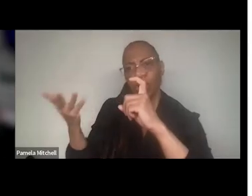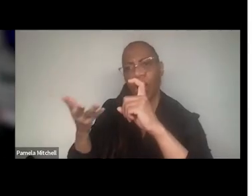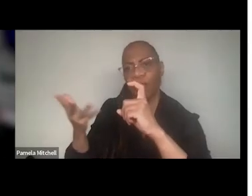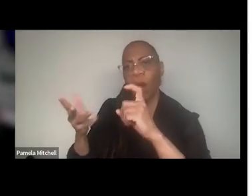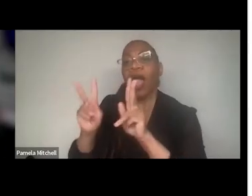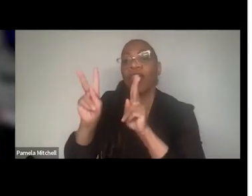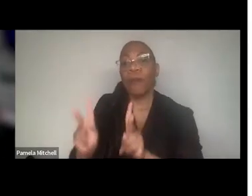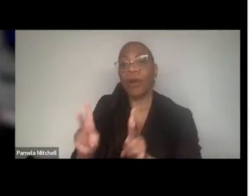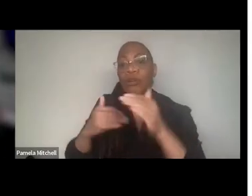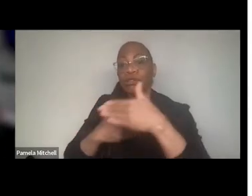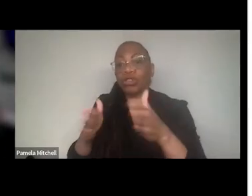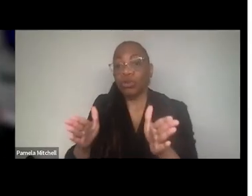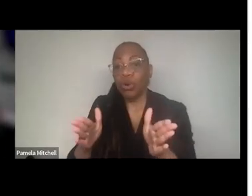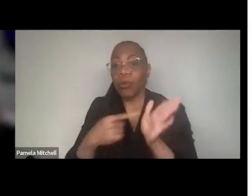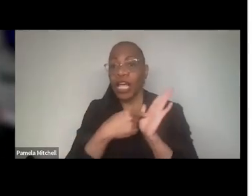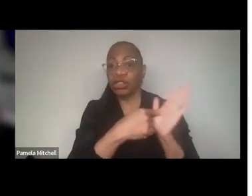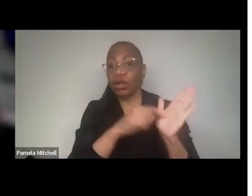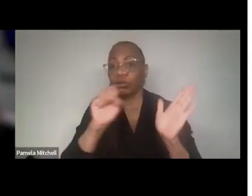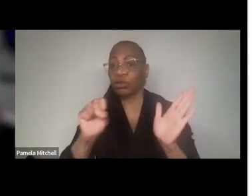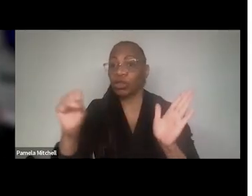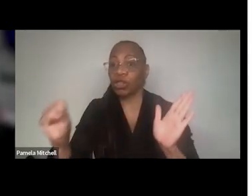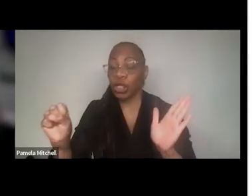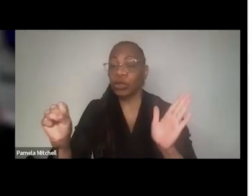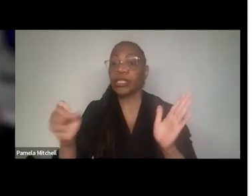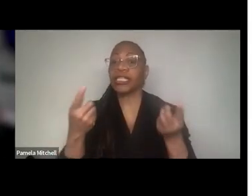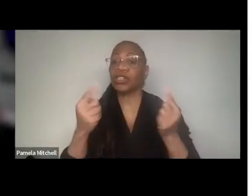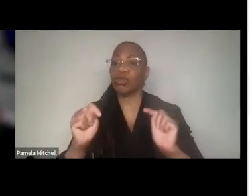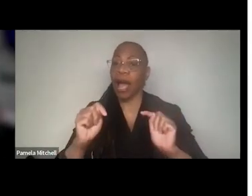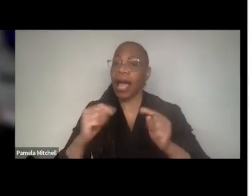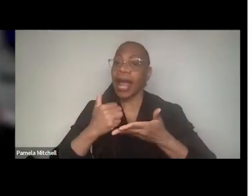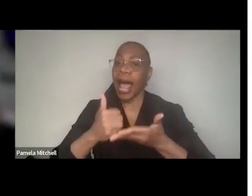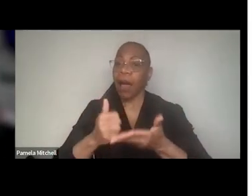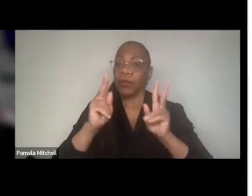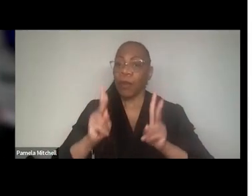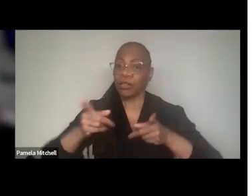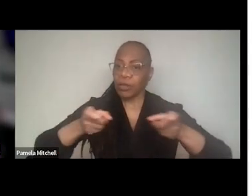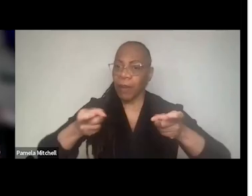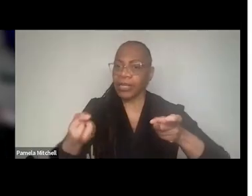cómo es cuando el la persona intenta manejar su propia situación de vida. "¿Puedes escribir una opinión